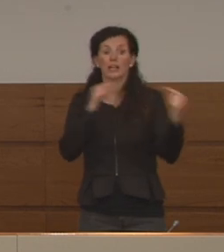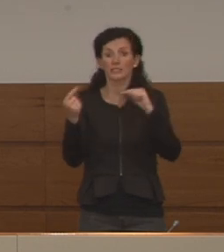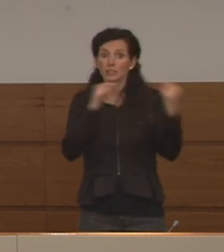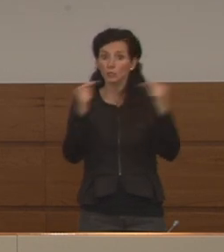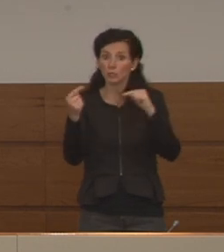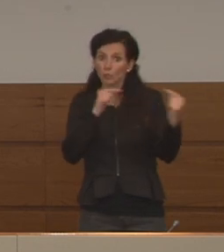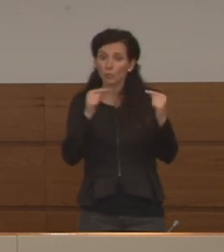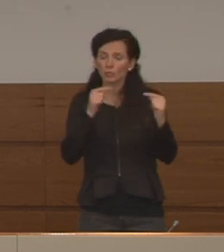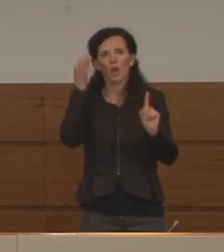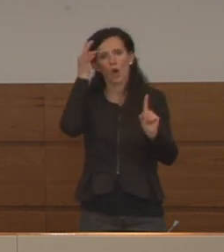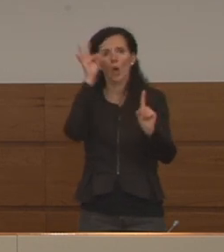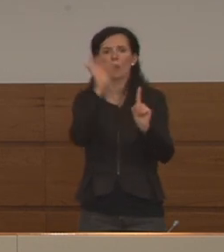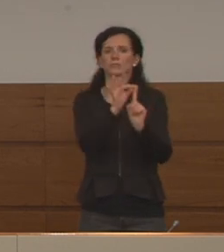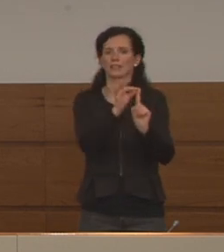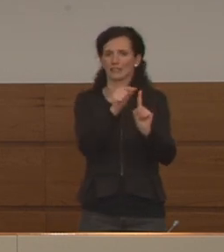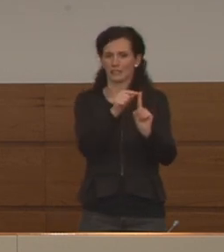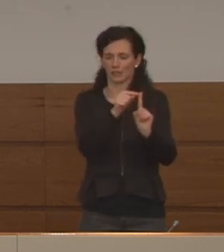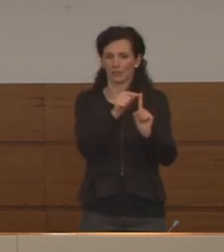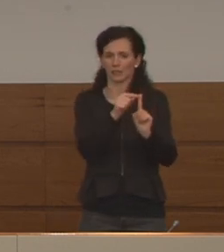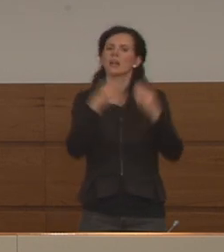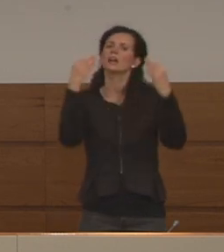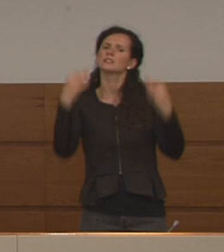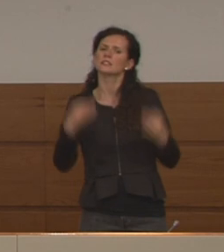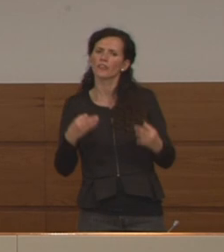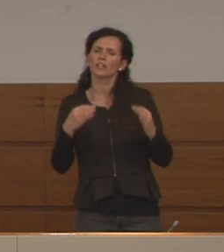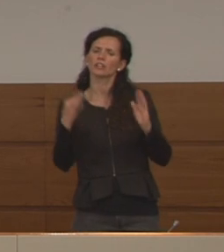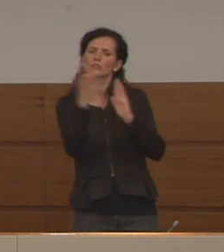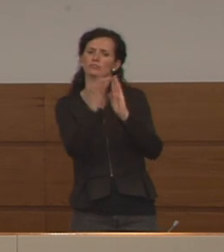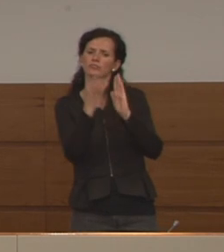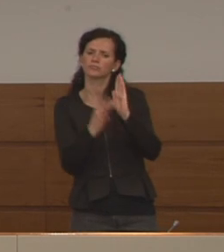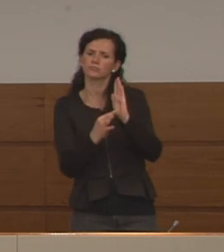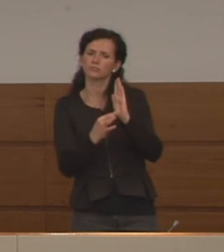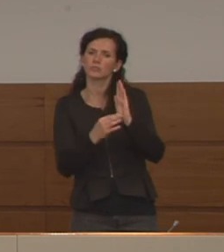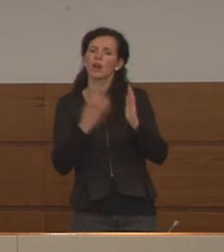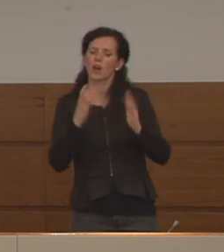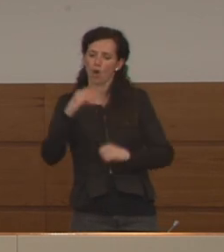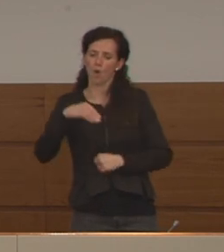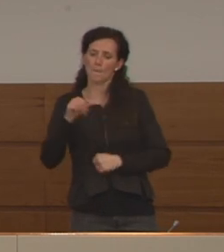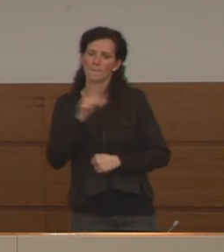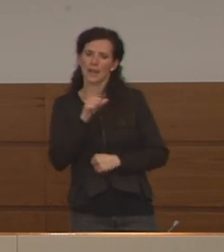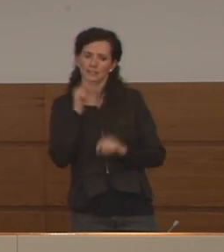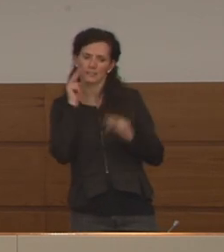definiscono come benchmark su cui l'Agenzia viene misurata. Ci sono